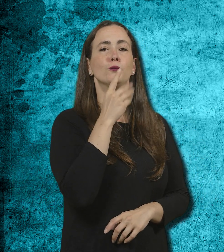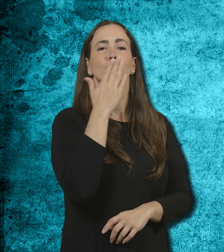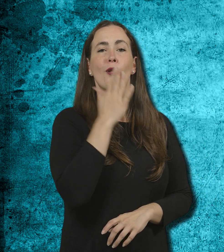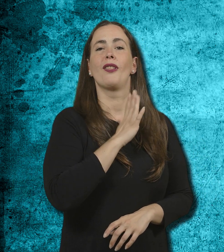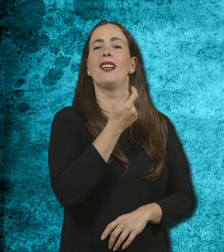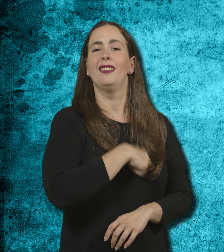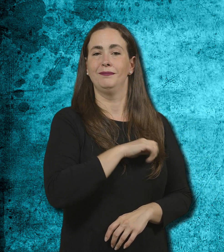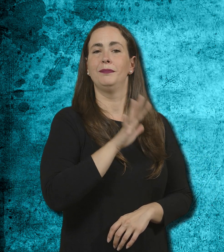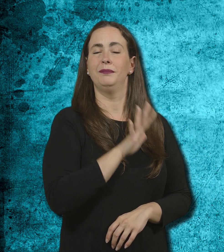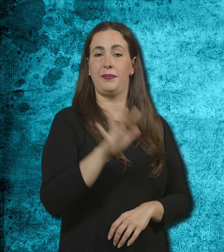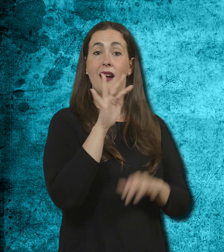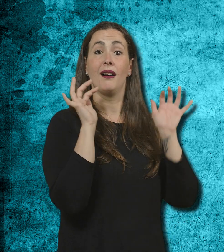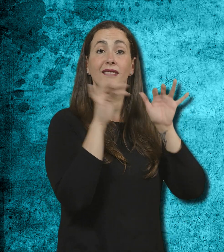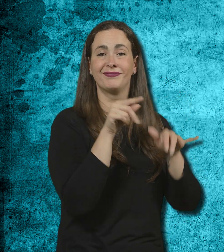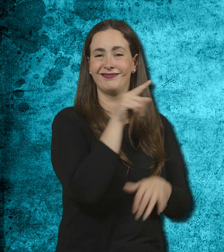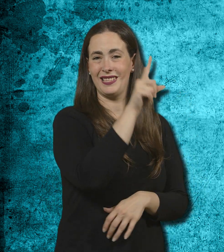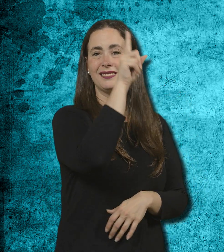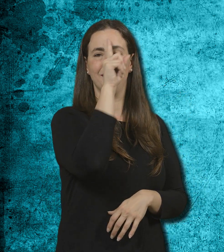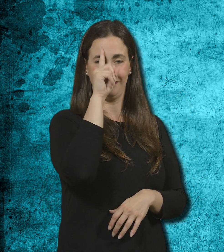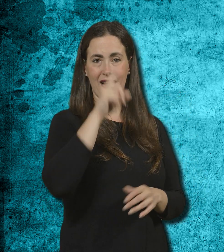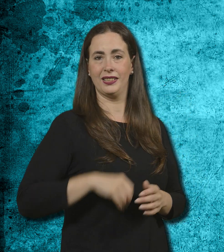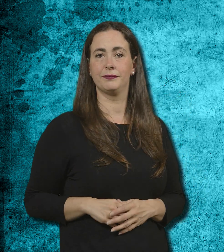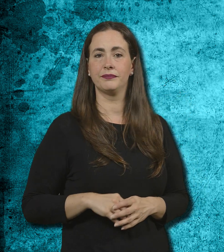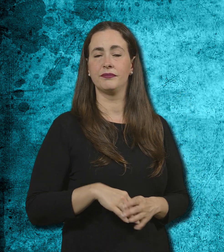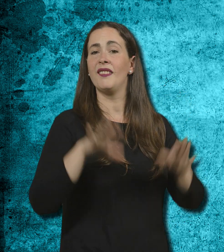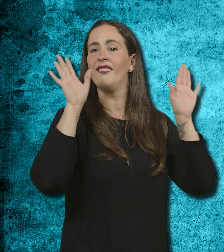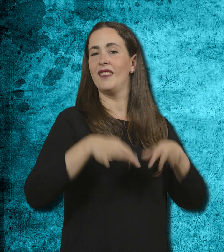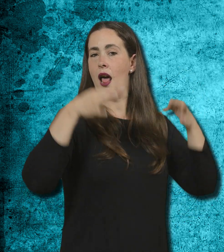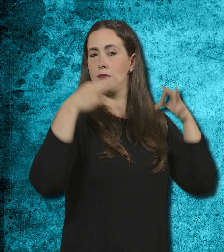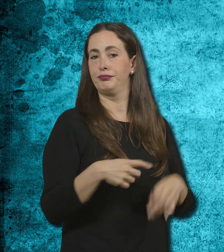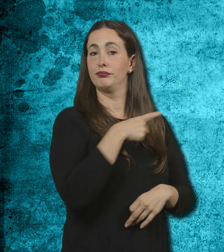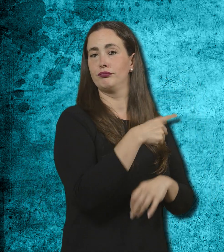de Sordmuts d'Espanya, celebrada a Madrid, resultant ser un dels fundadors